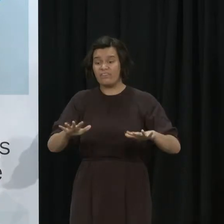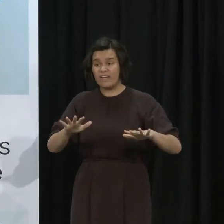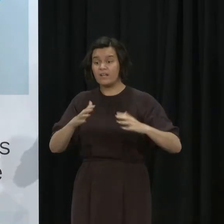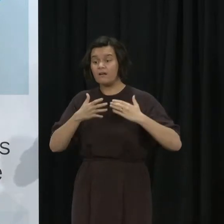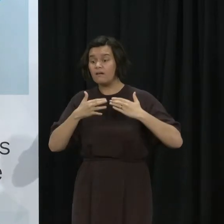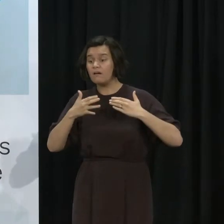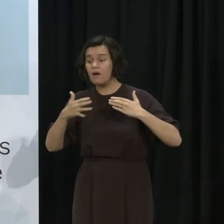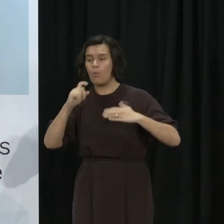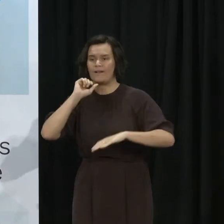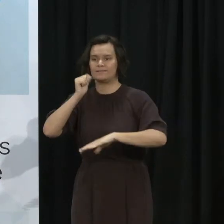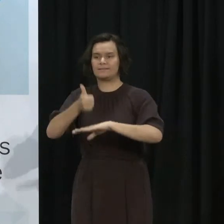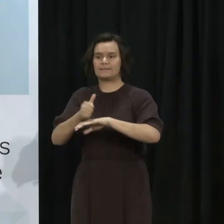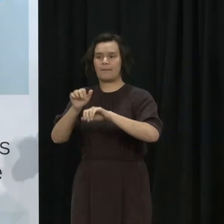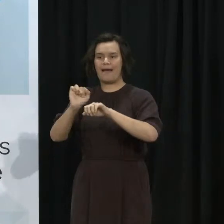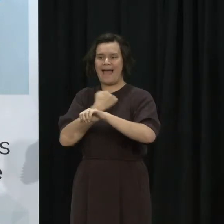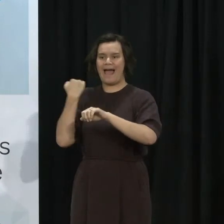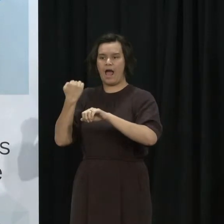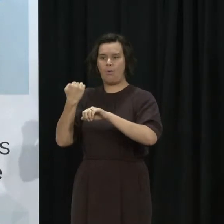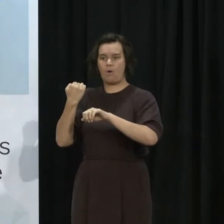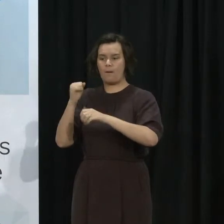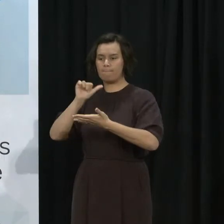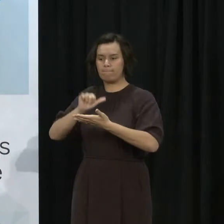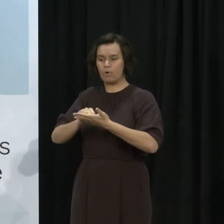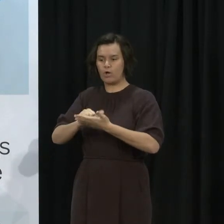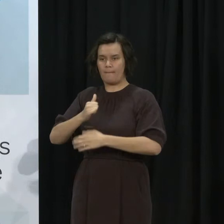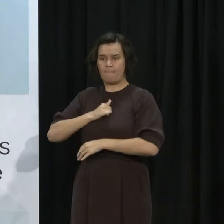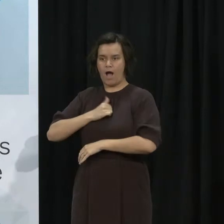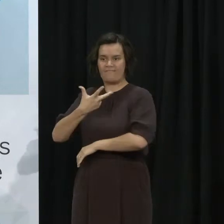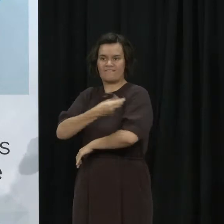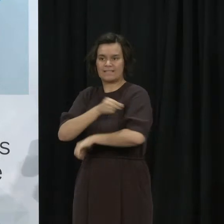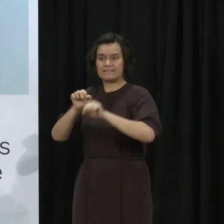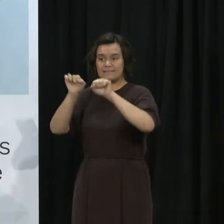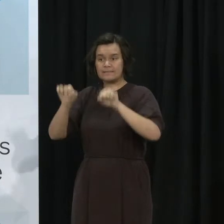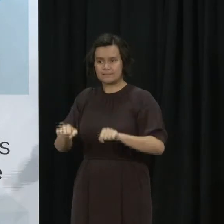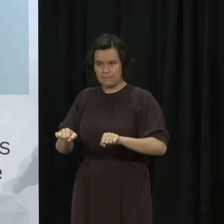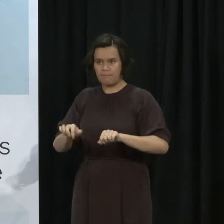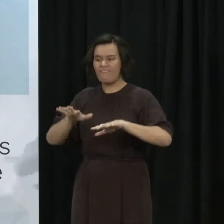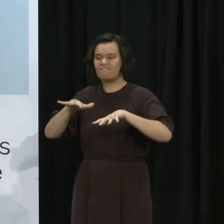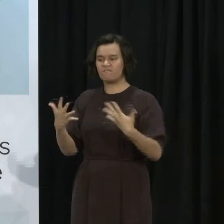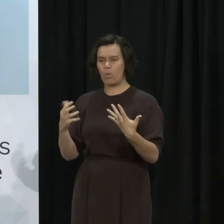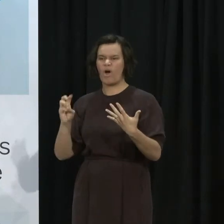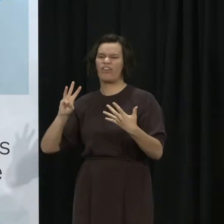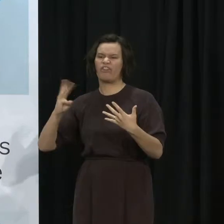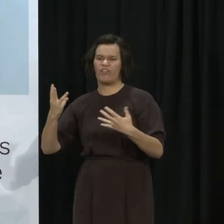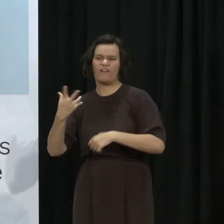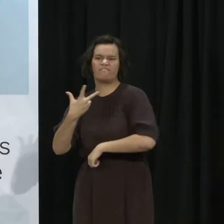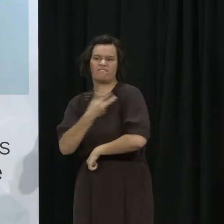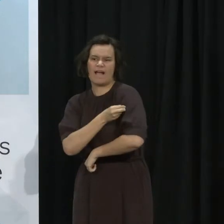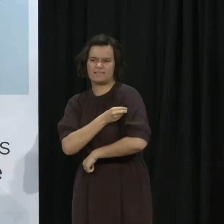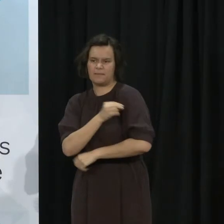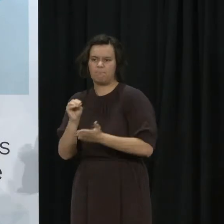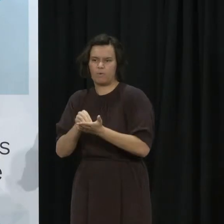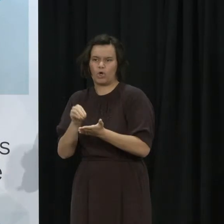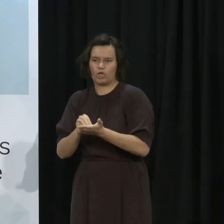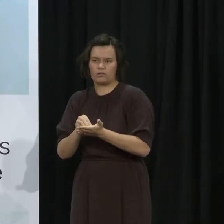timatanga, ka taea e nga tangata te haere ki nga whare haumanu kano kano a muri iho,